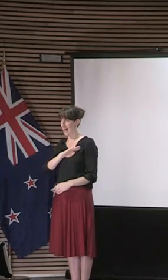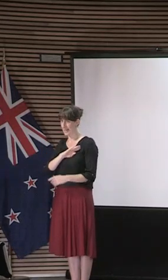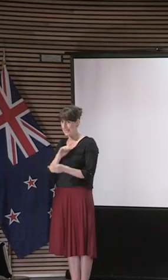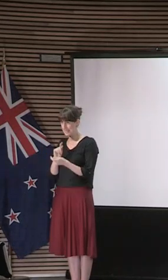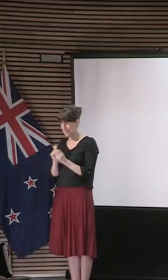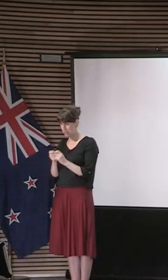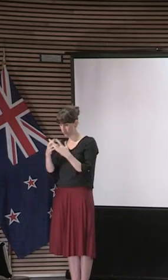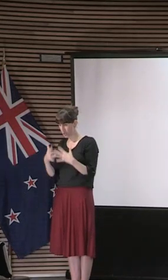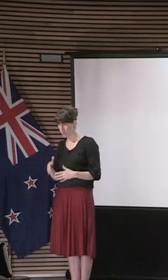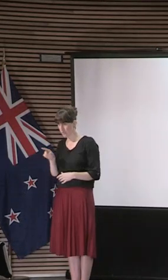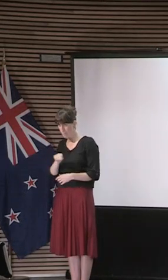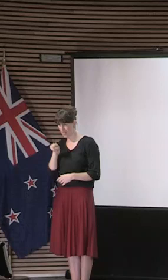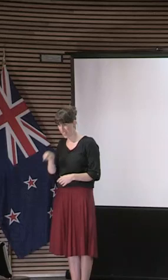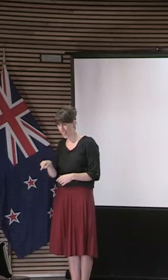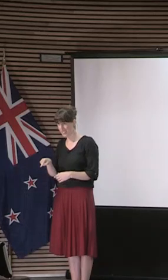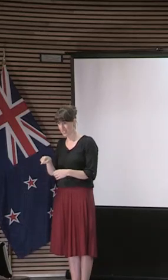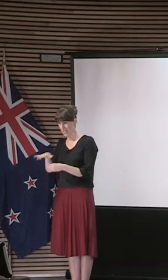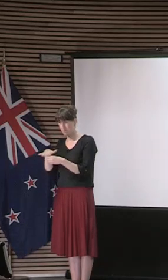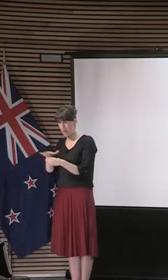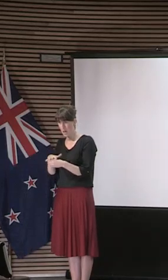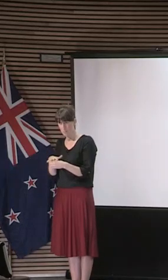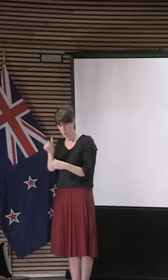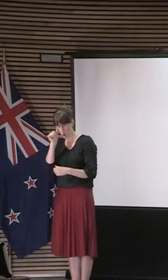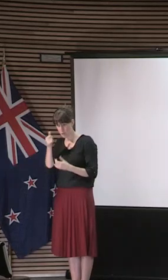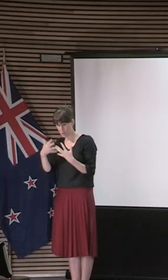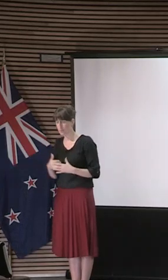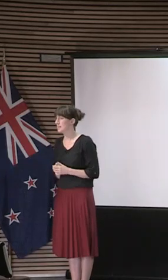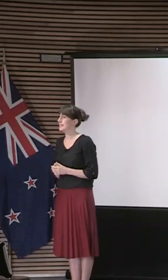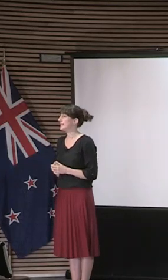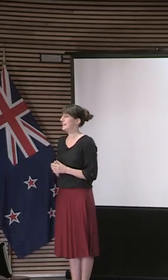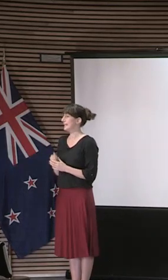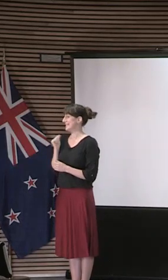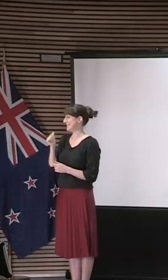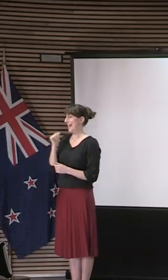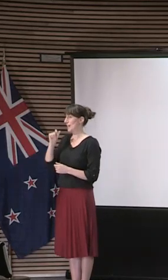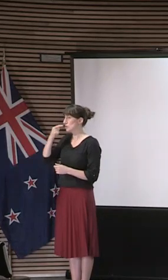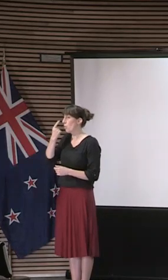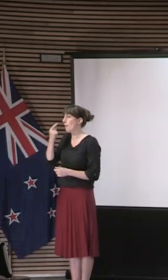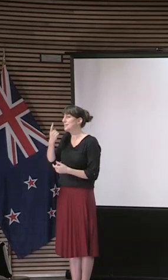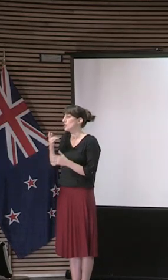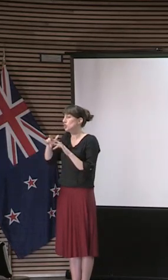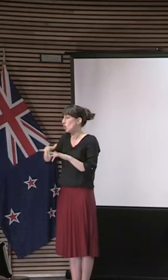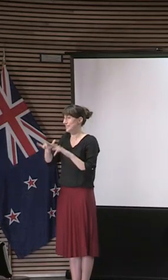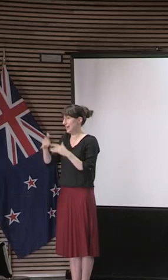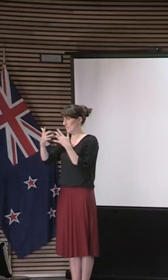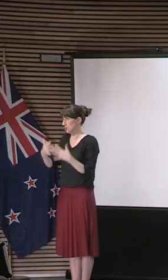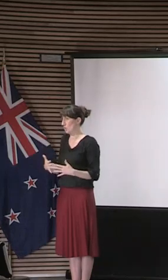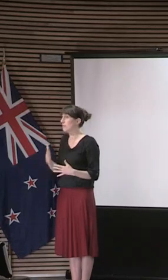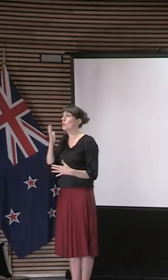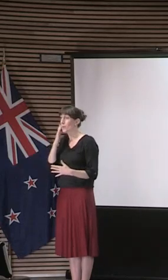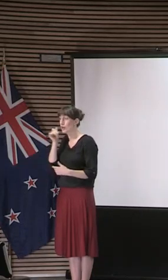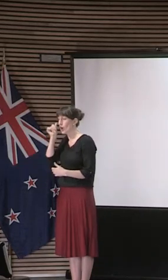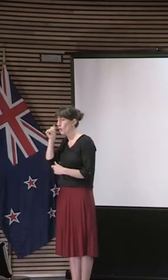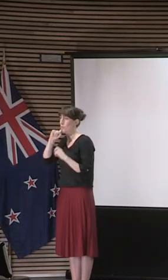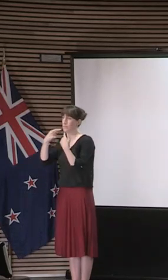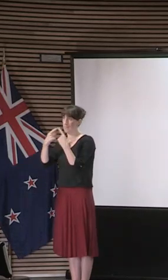kei te kaha ki te whakahiato,